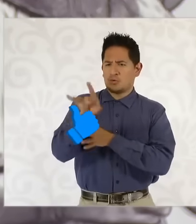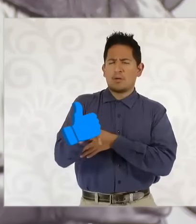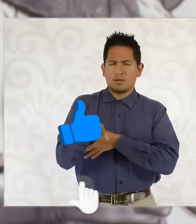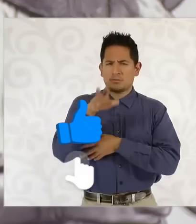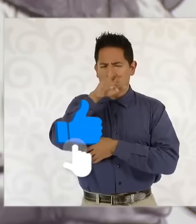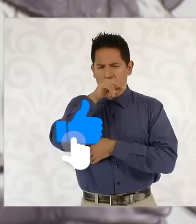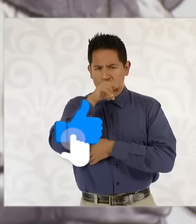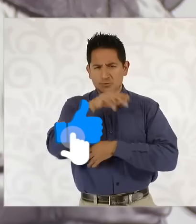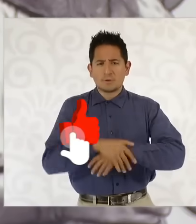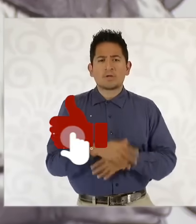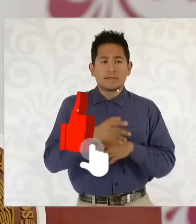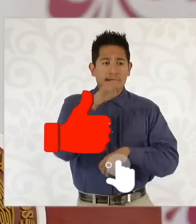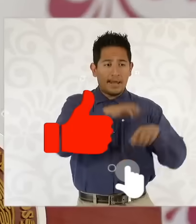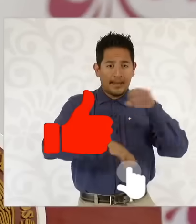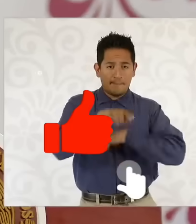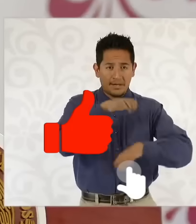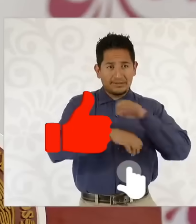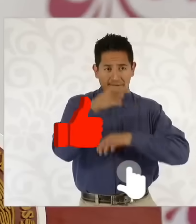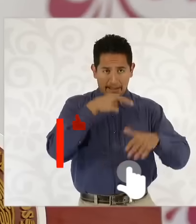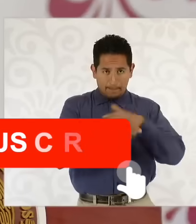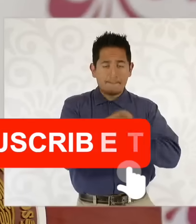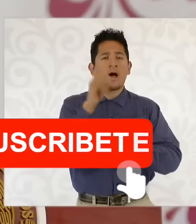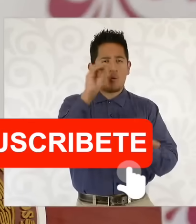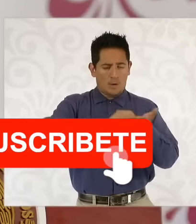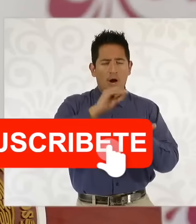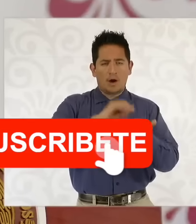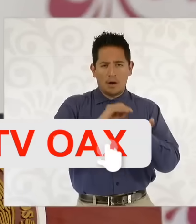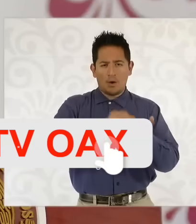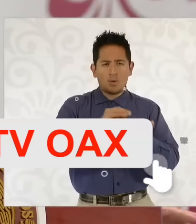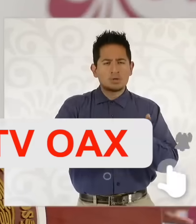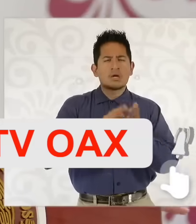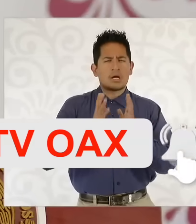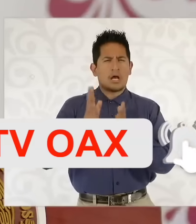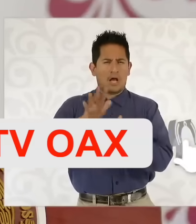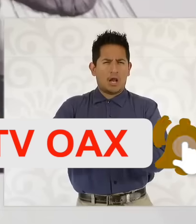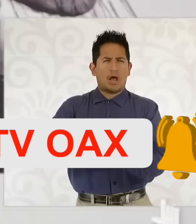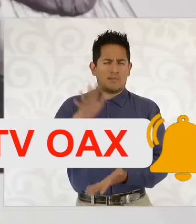pasamos. ¿De cuántas empresas siguen amparadas? La mayoría ya tiene diálogo con la Secretaría de